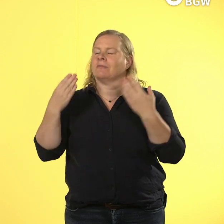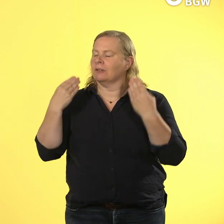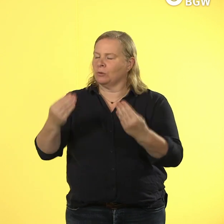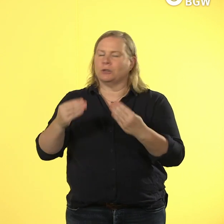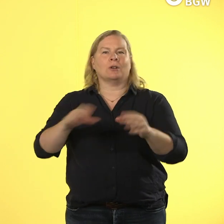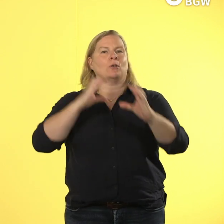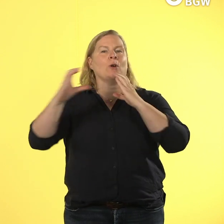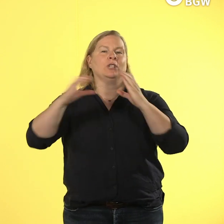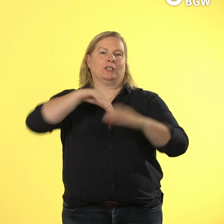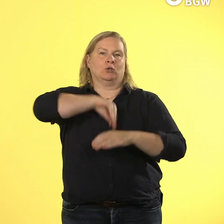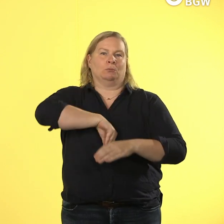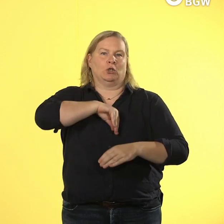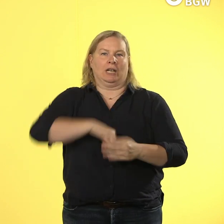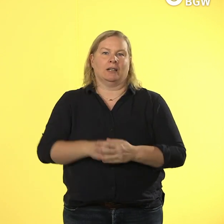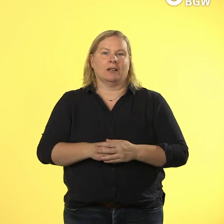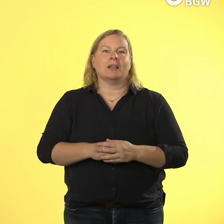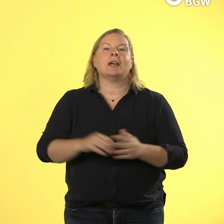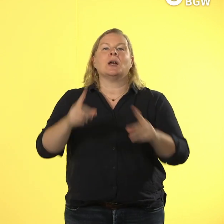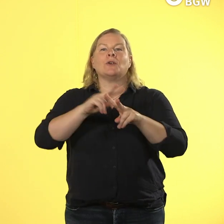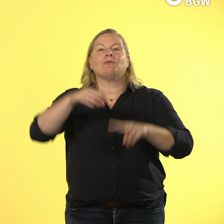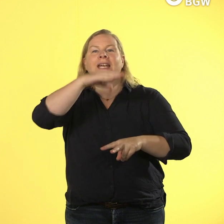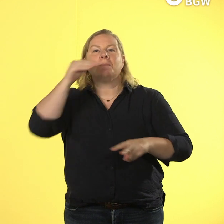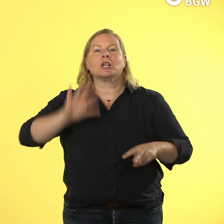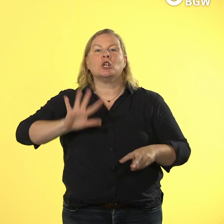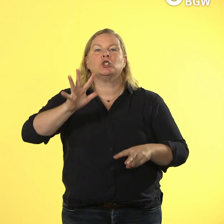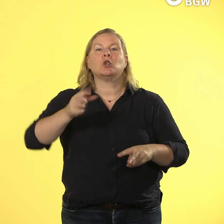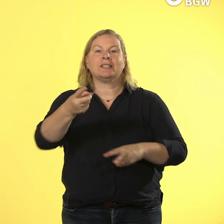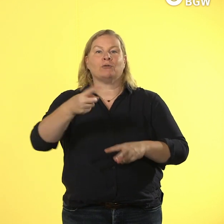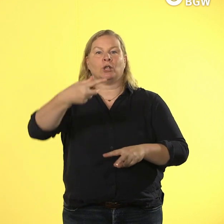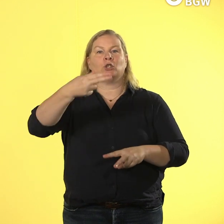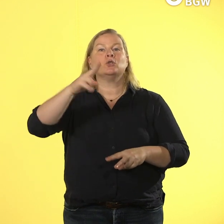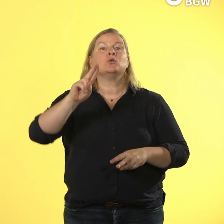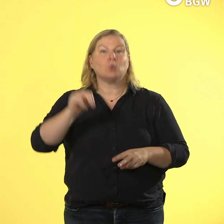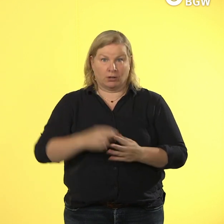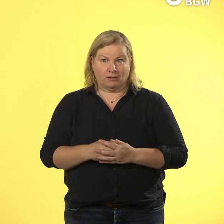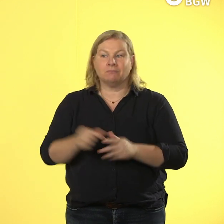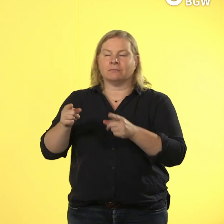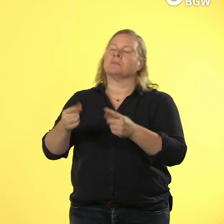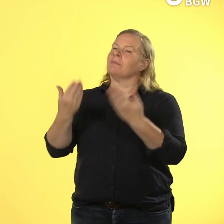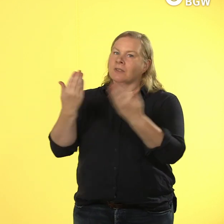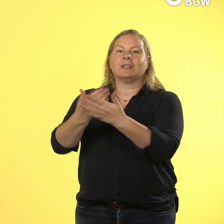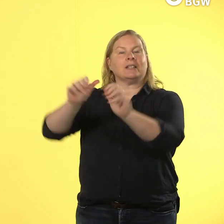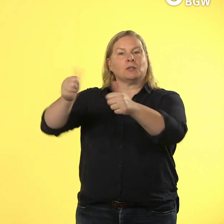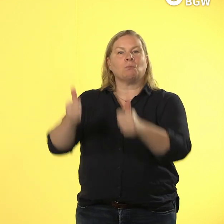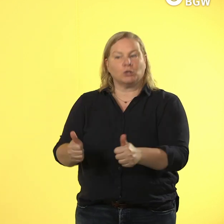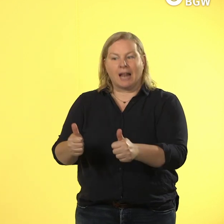Zu Recht wird dieses Modell immer wieder genommen, um mit Teams daran zu arbeiten, professionell mit schwierigen Verhaltensweisen umzugehen.